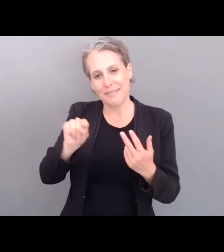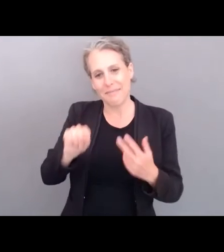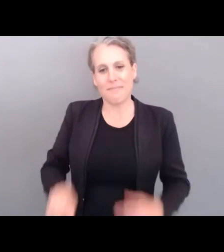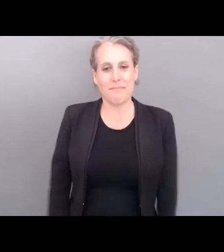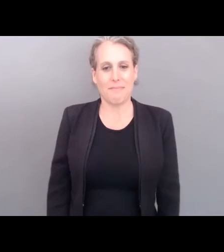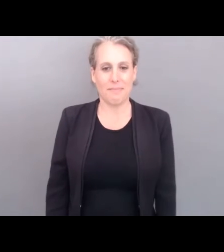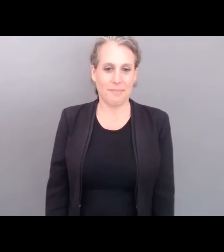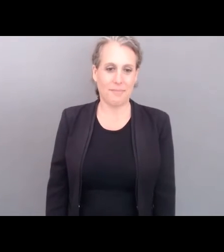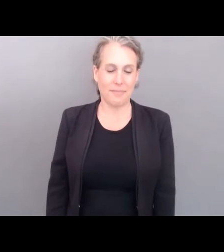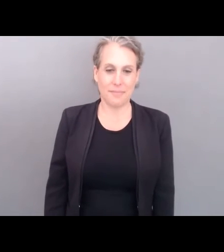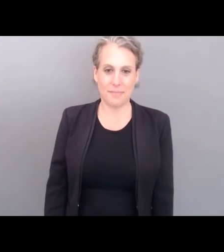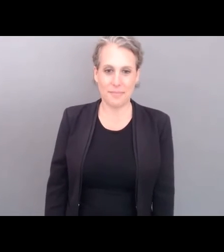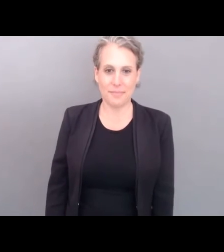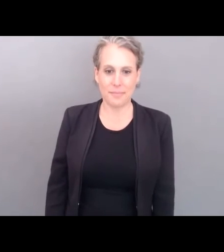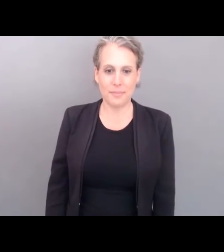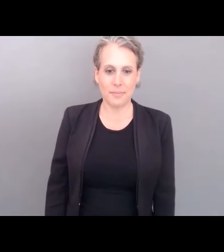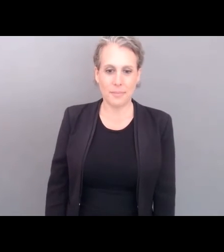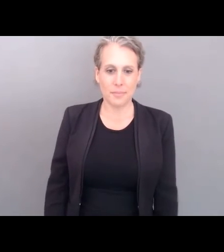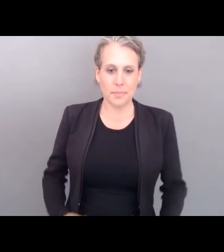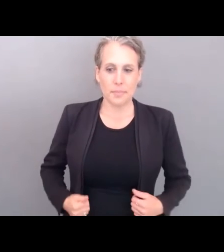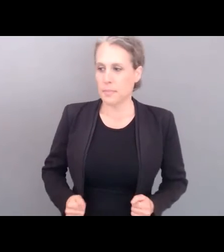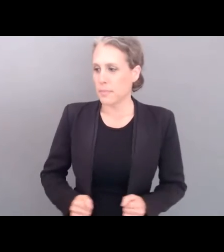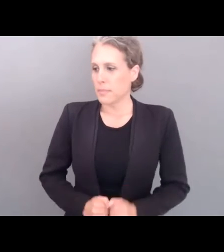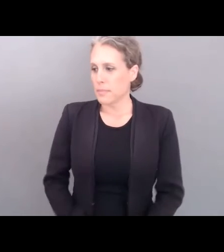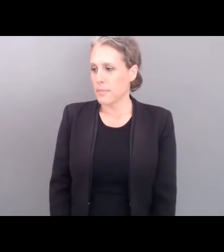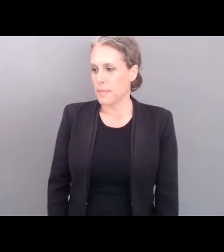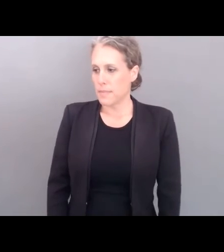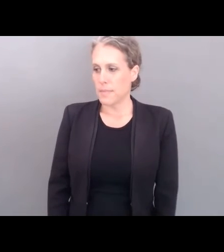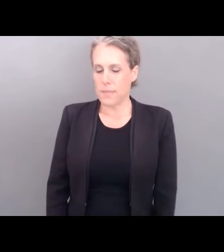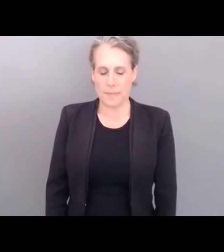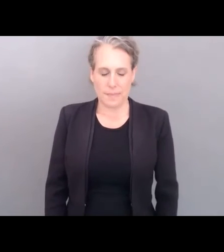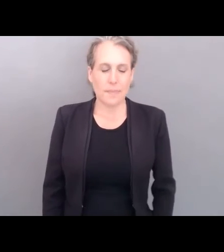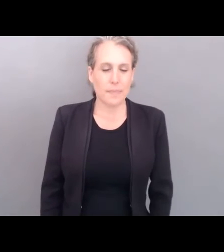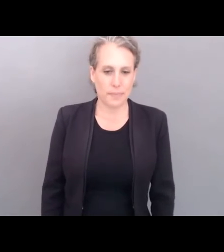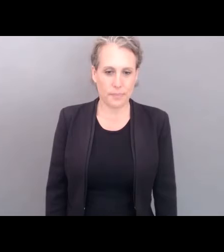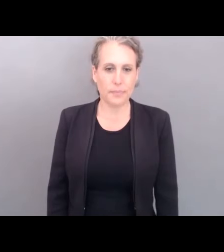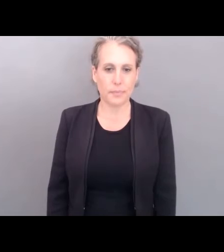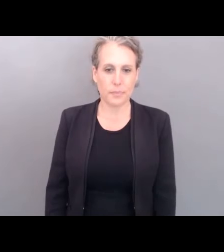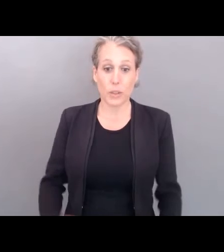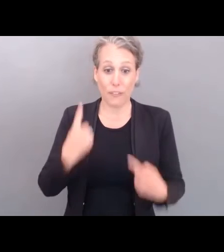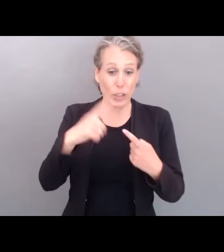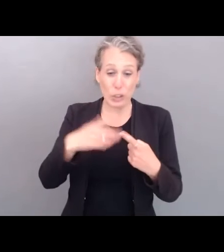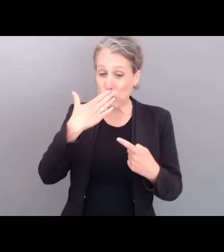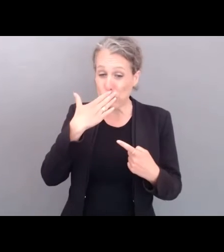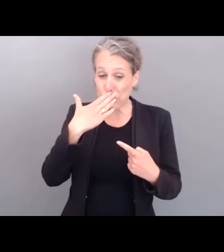Así que les preguntaré, les preguntaré a todos.